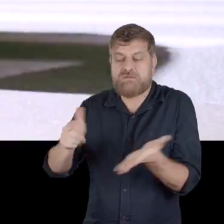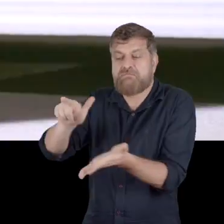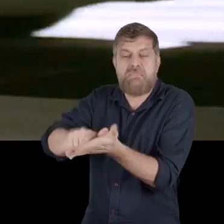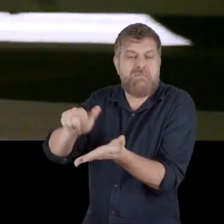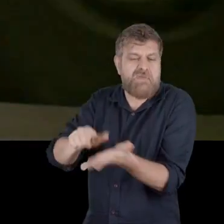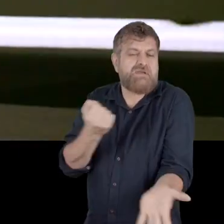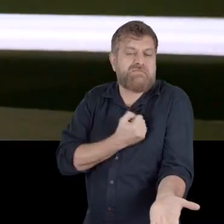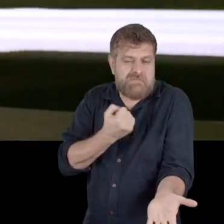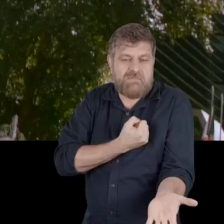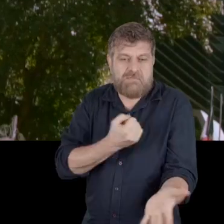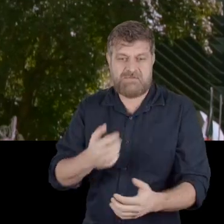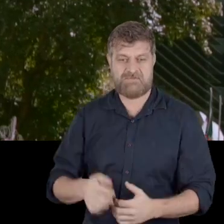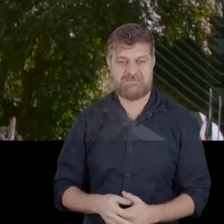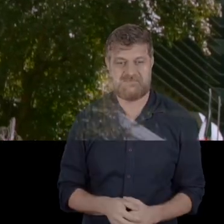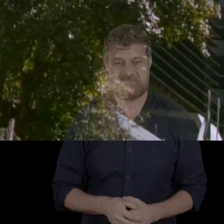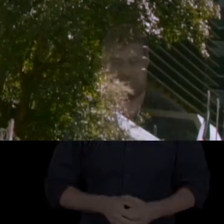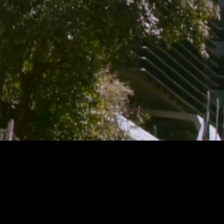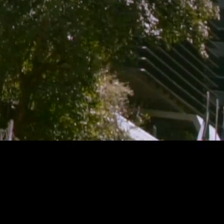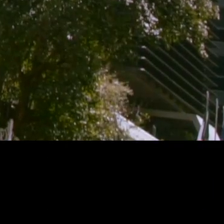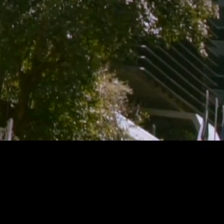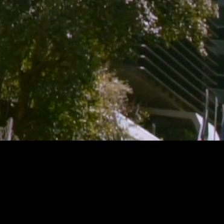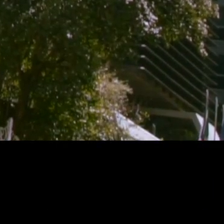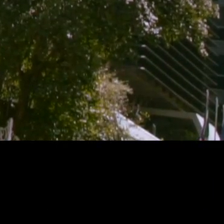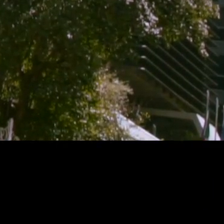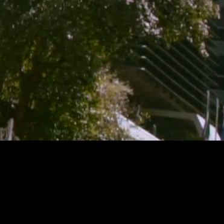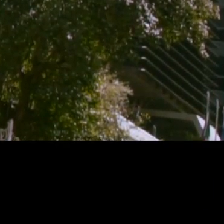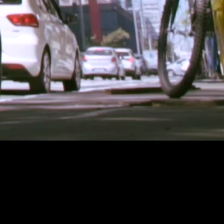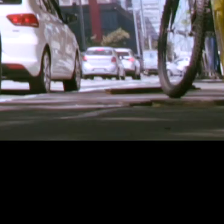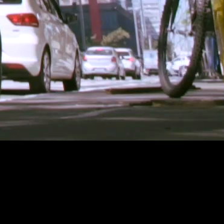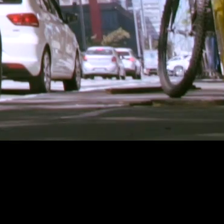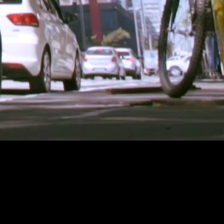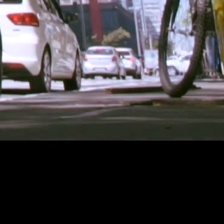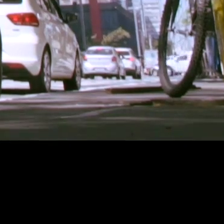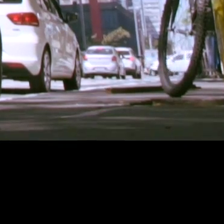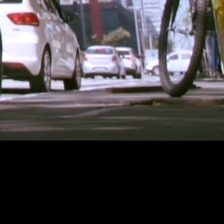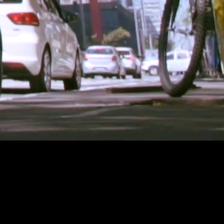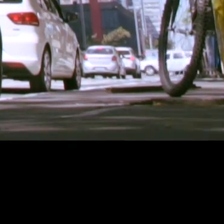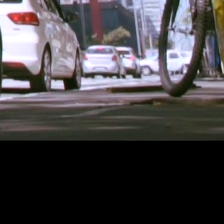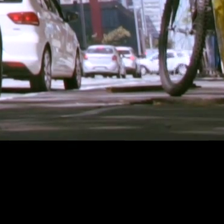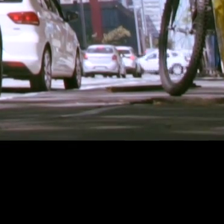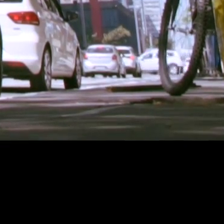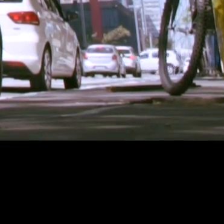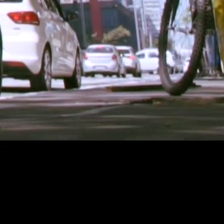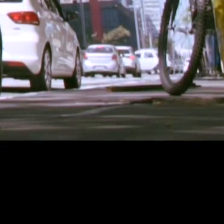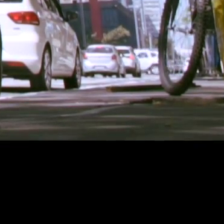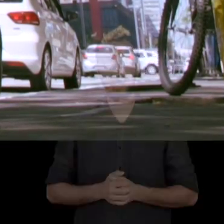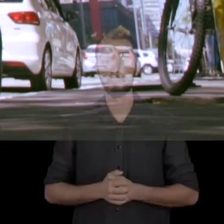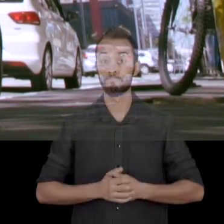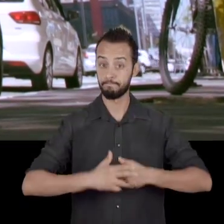[Música]